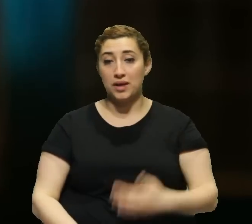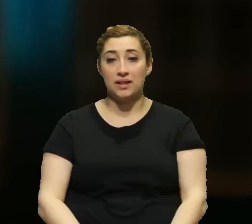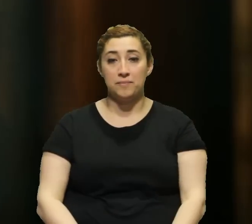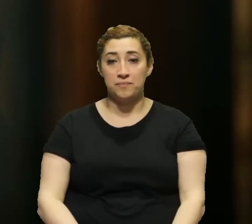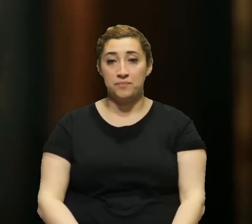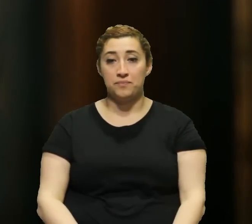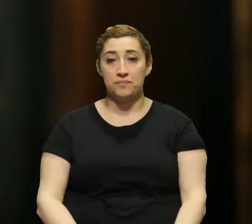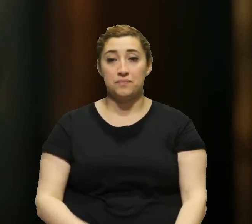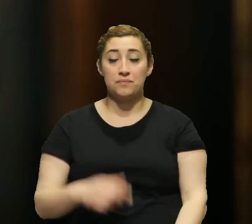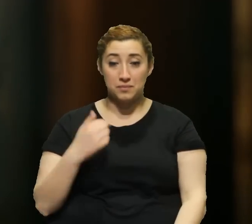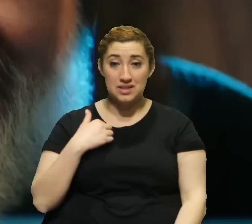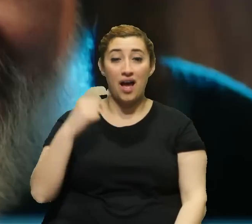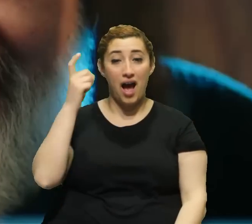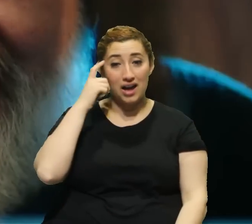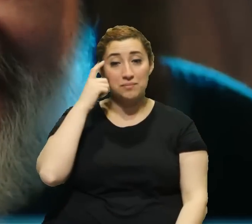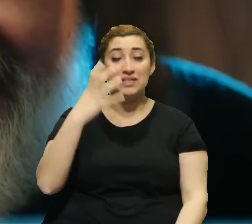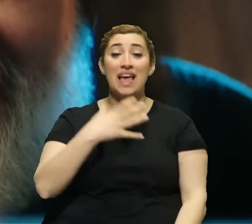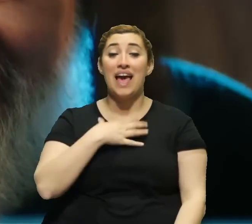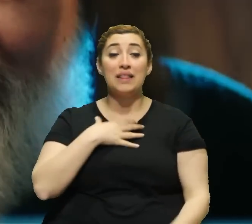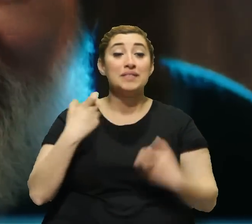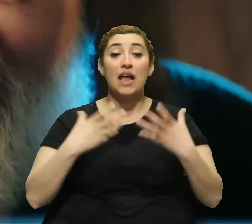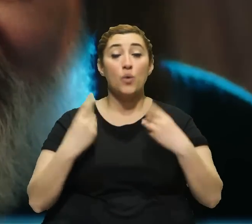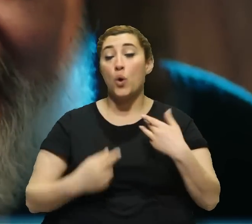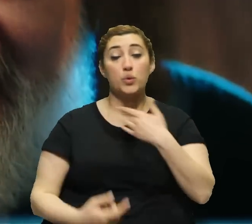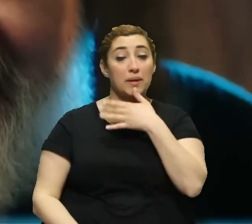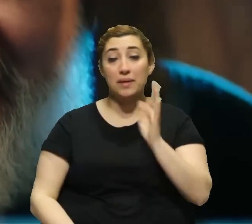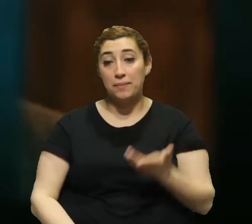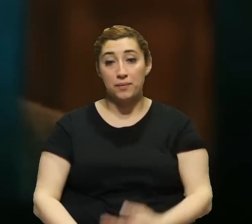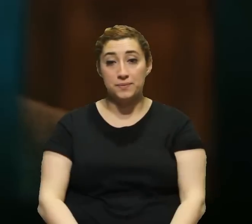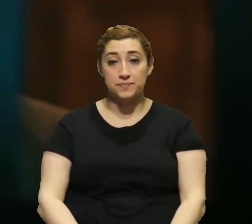Biz ne aklımızın ne kendimizin nerede olduğunu biliriz.